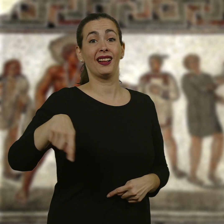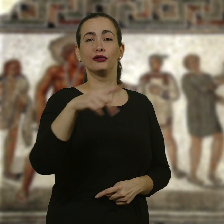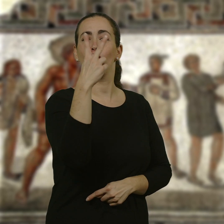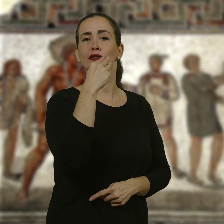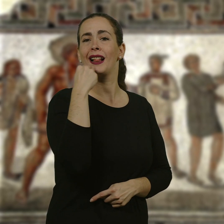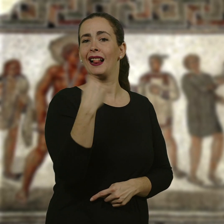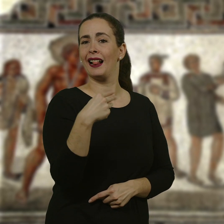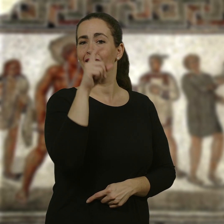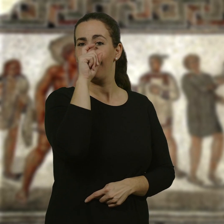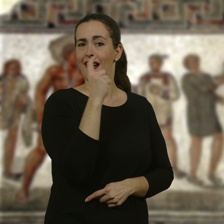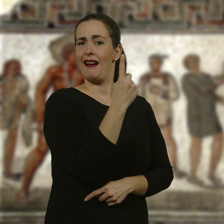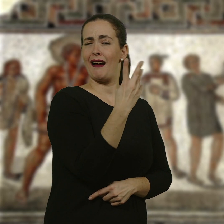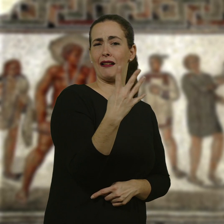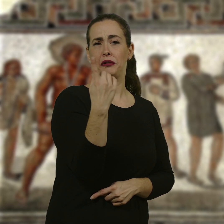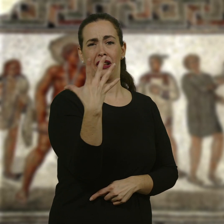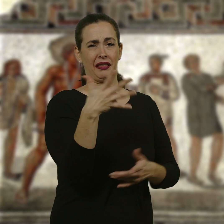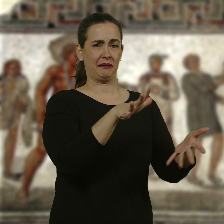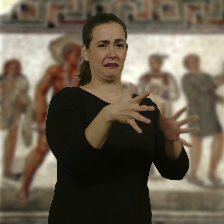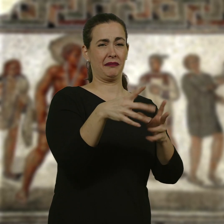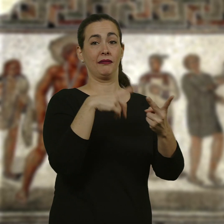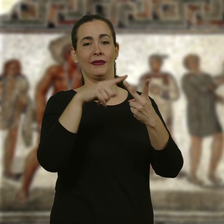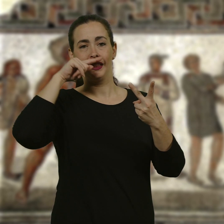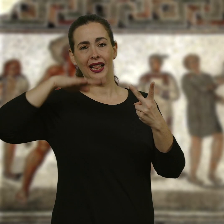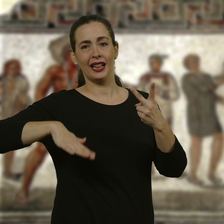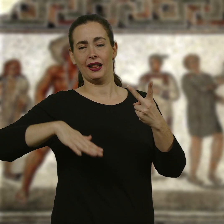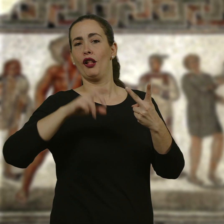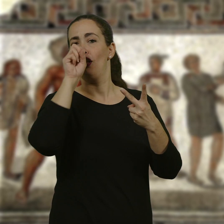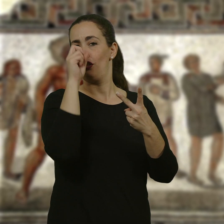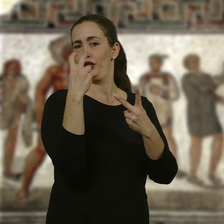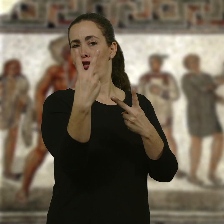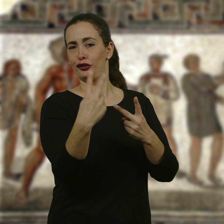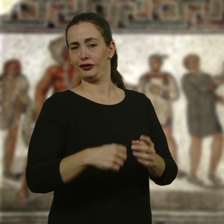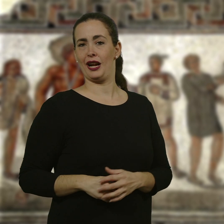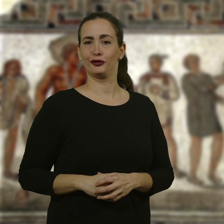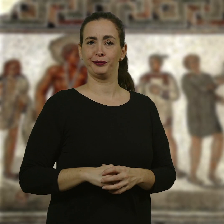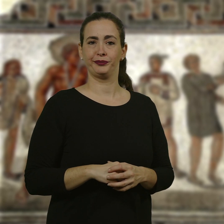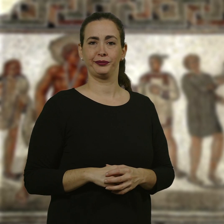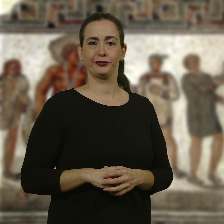A la resta hi havia dos adolescents d’uns 14 - 15 anys i un infant d’uns dos anys.